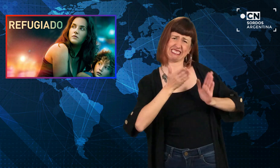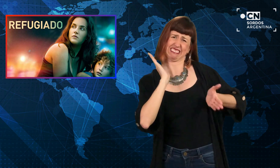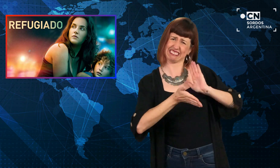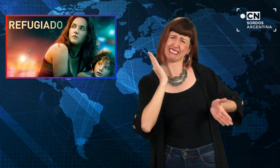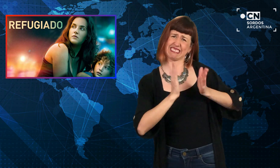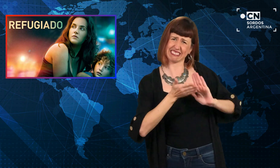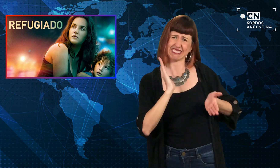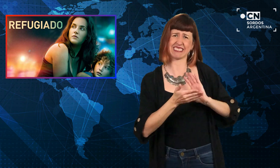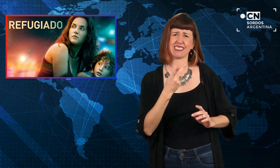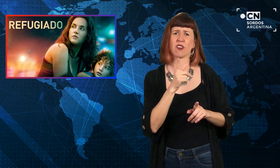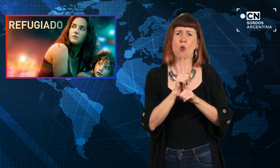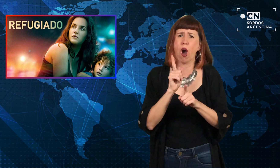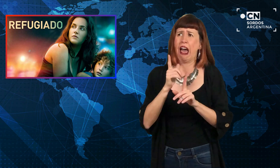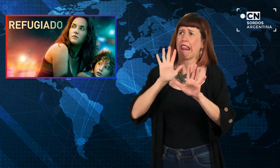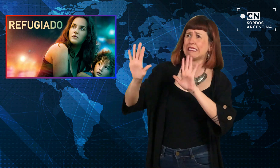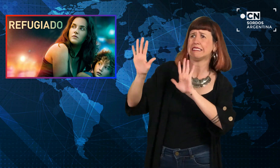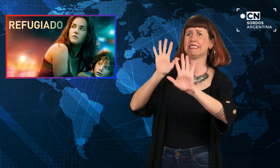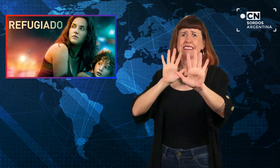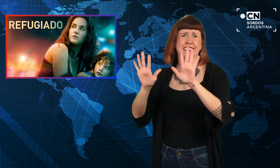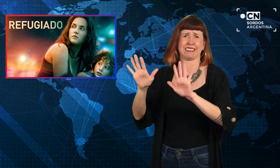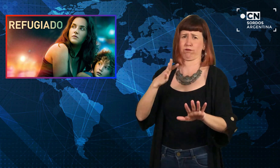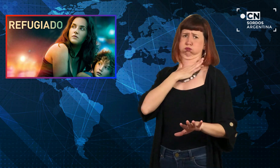Matías tiene 7 años y Laura está embarazada, pero no tienen más remedio